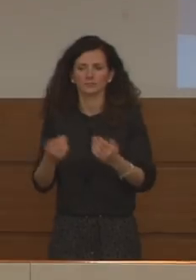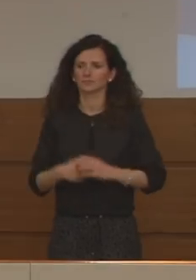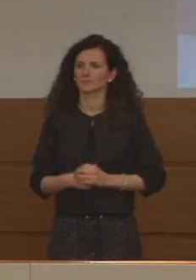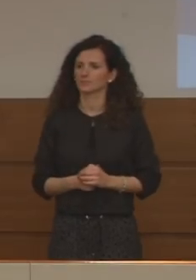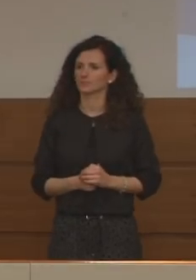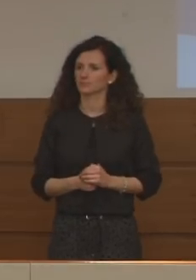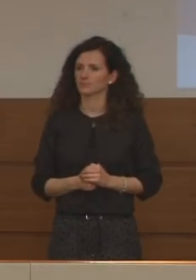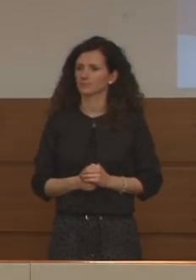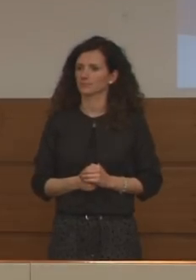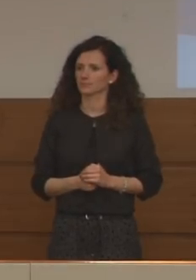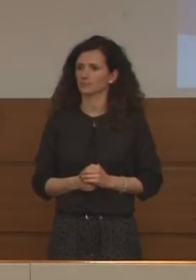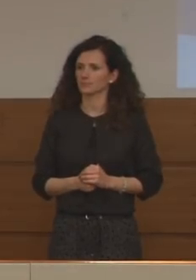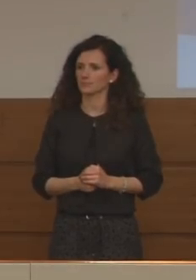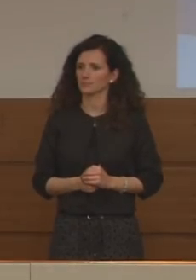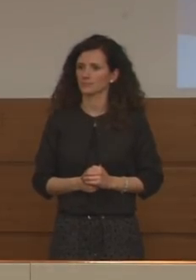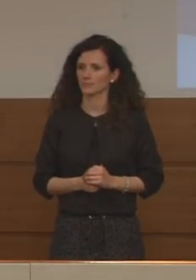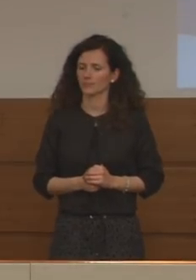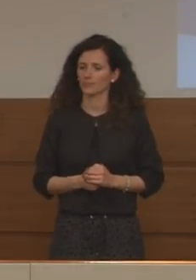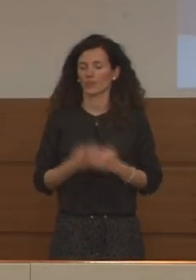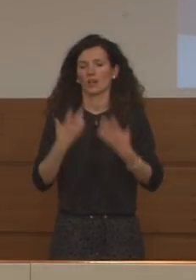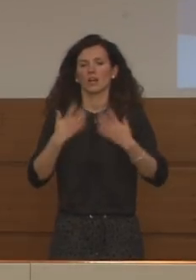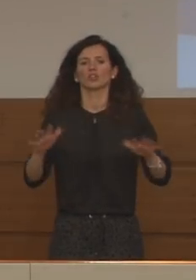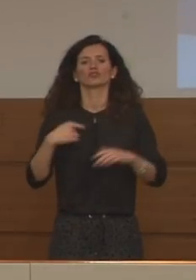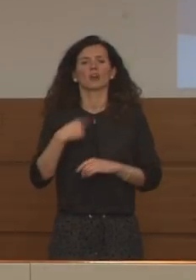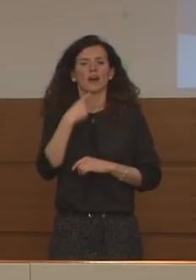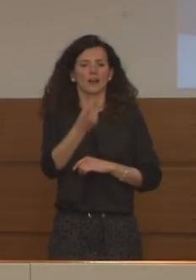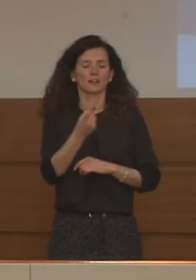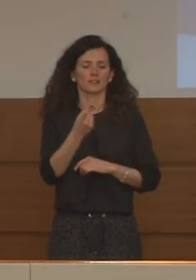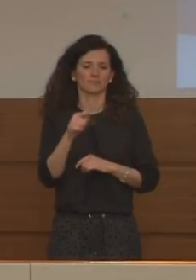più volte che ci troviamo in una situazione nuova,